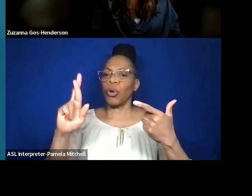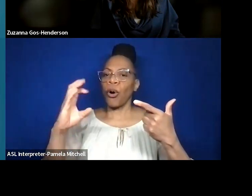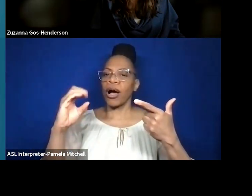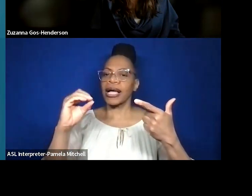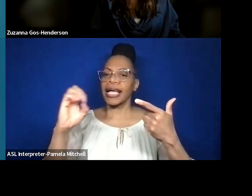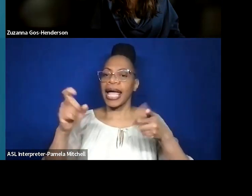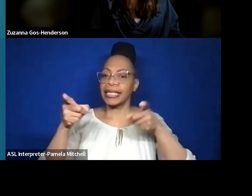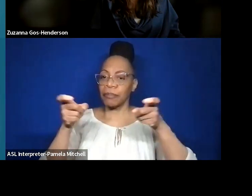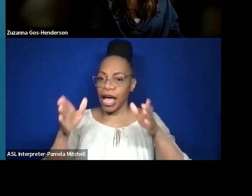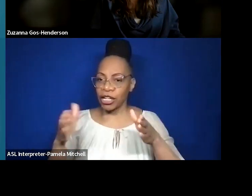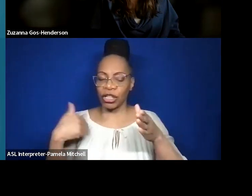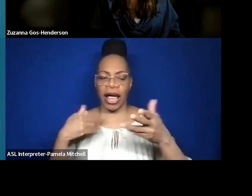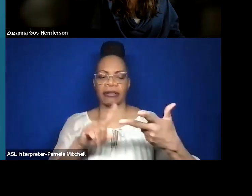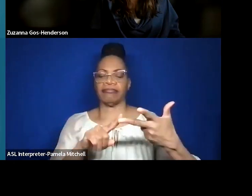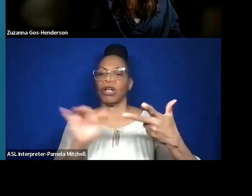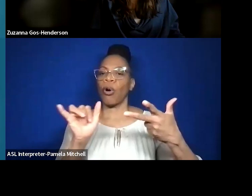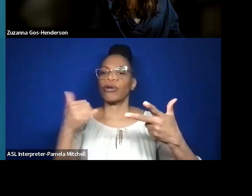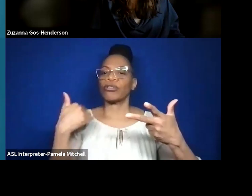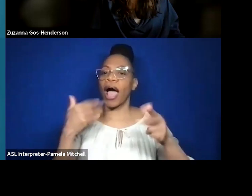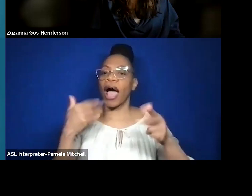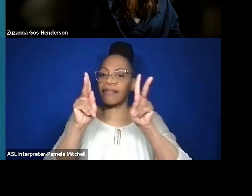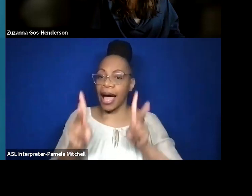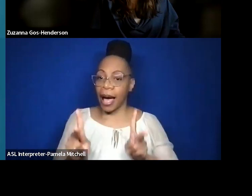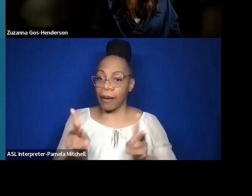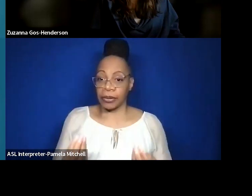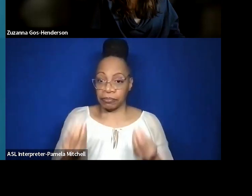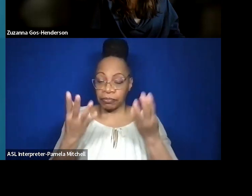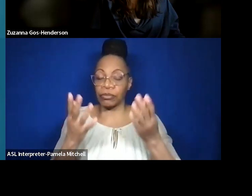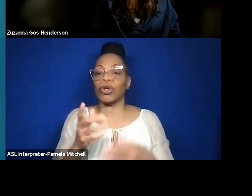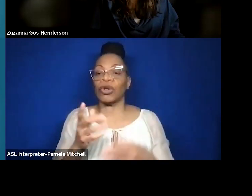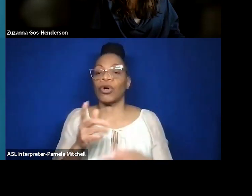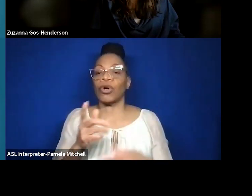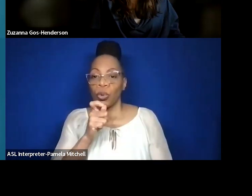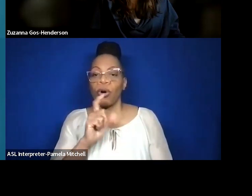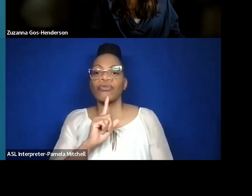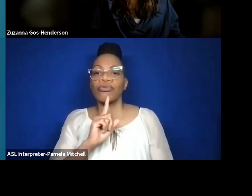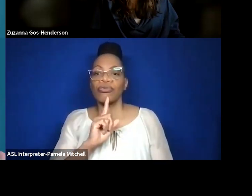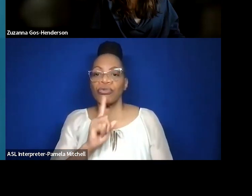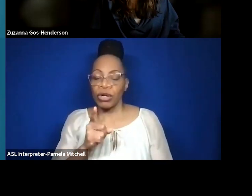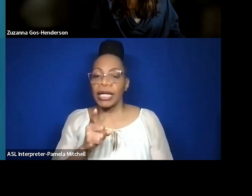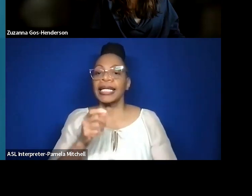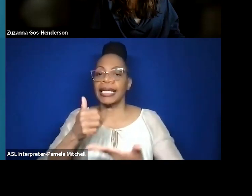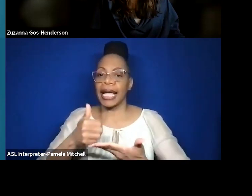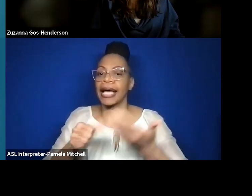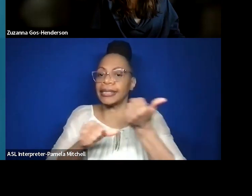tenemos solicitantes que realmente pueden ayudar con este proceso también. Entonces...